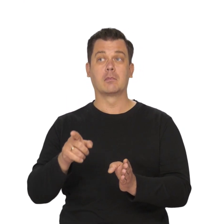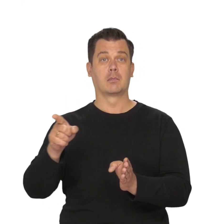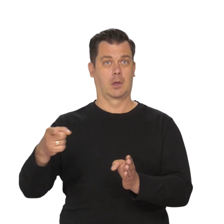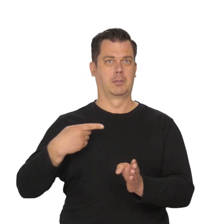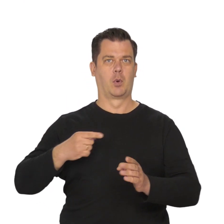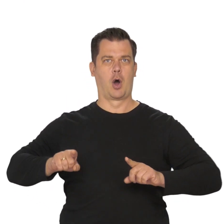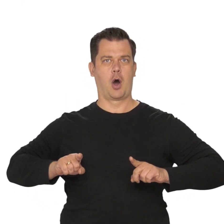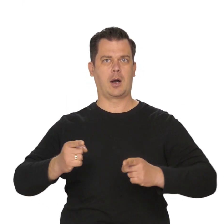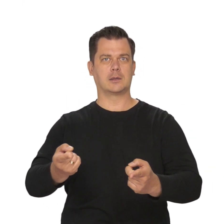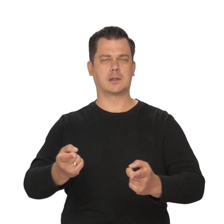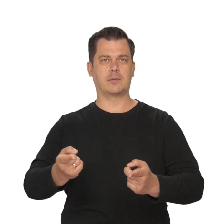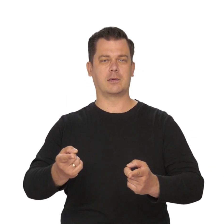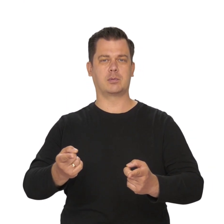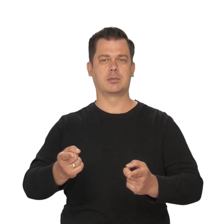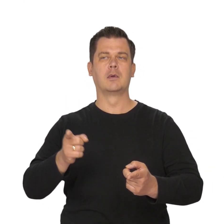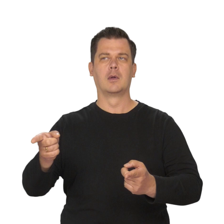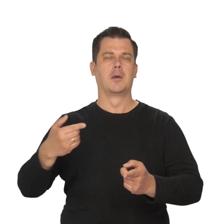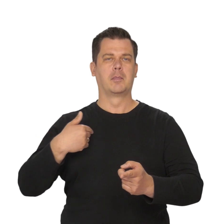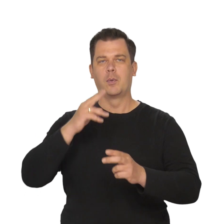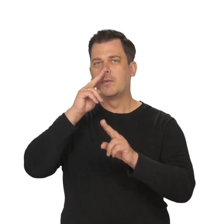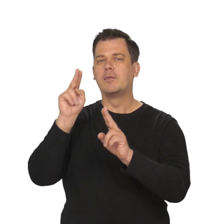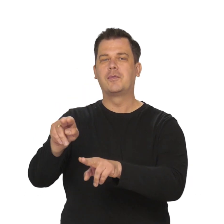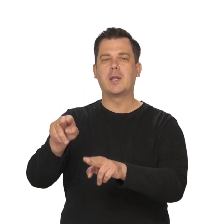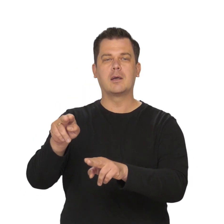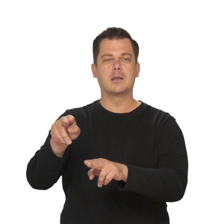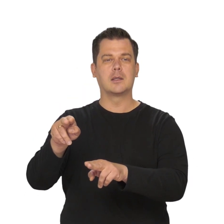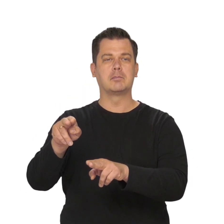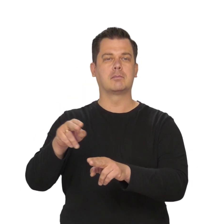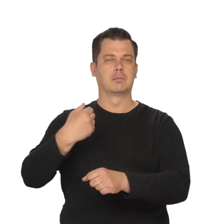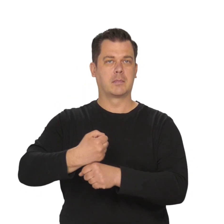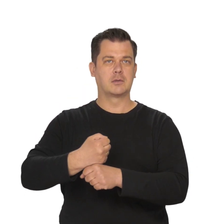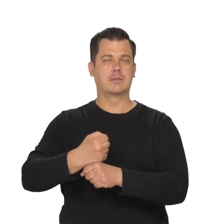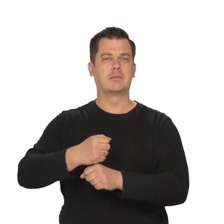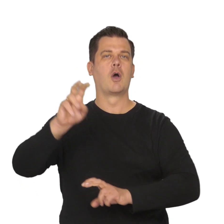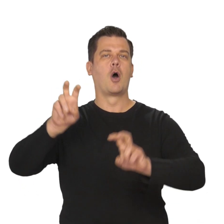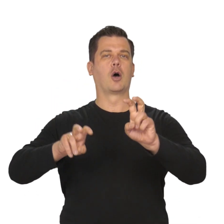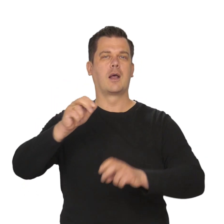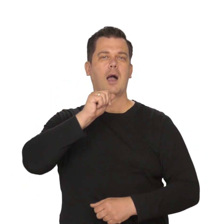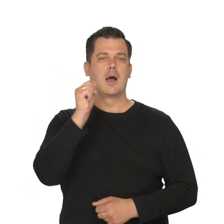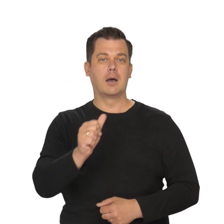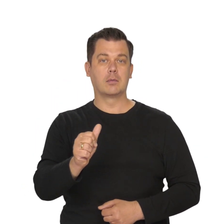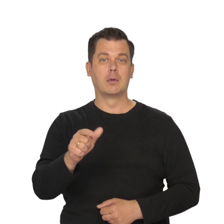organizował w wynajętej pracowni w Hotelu Europejskim